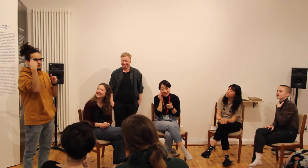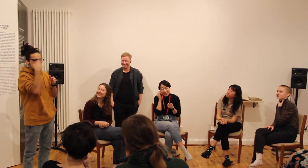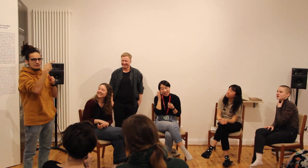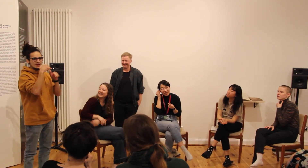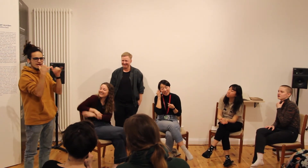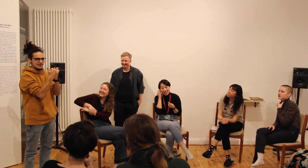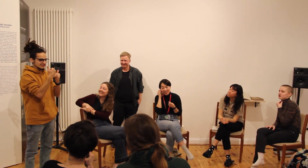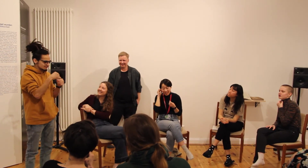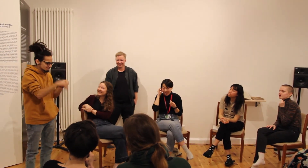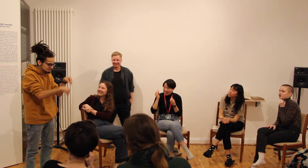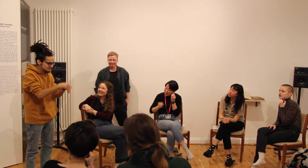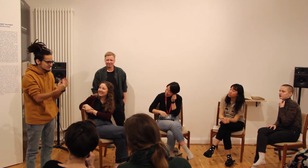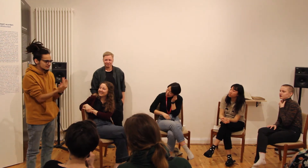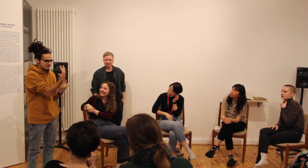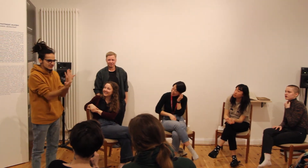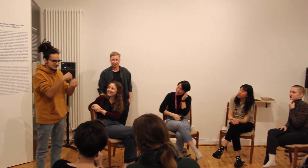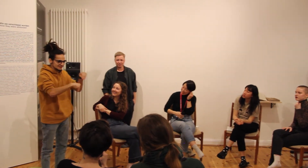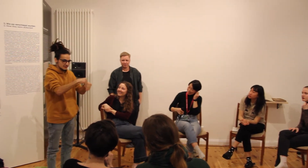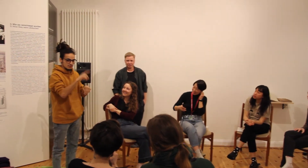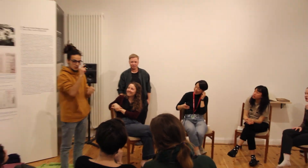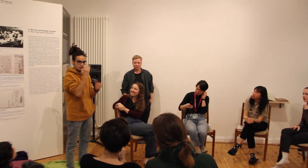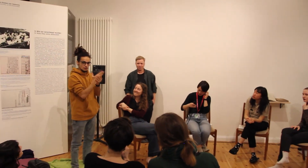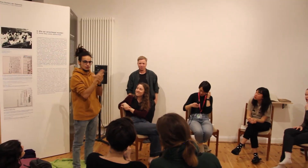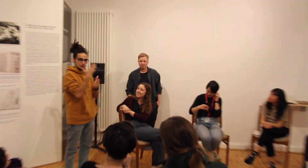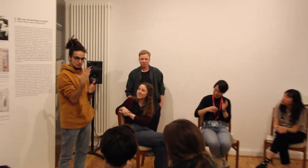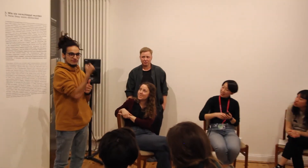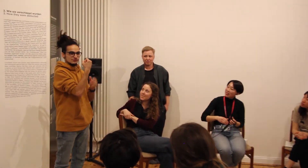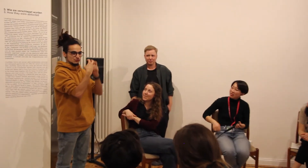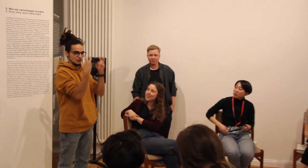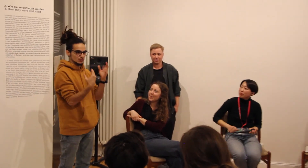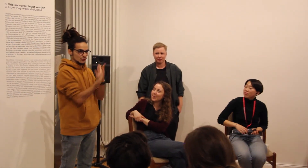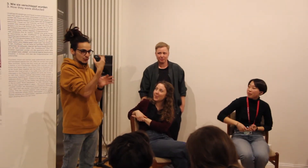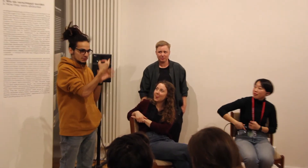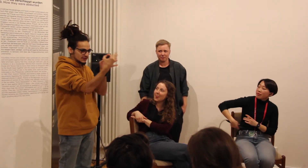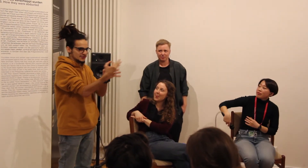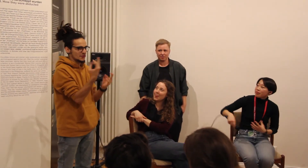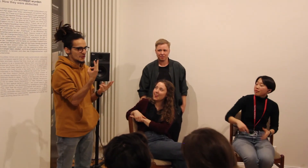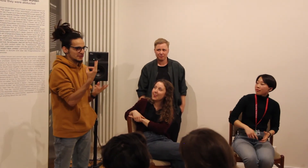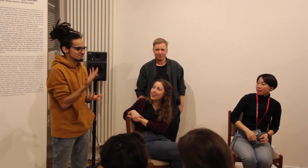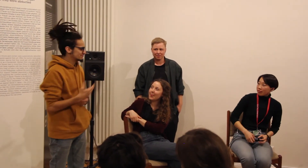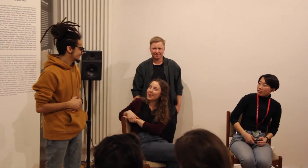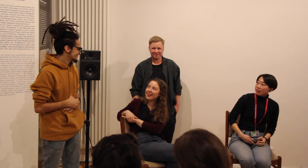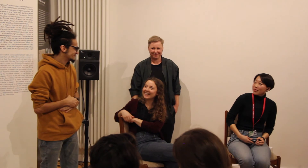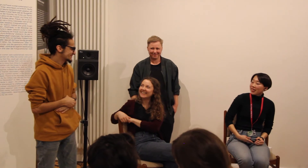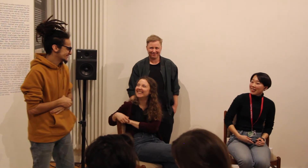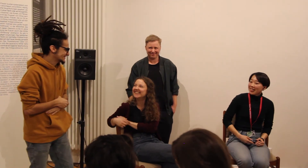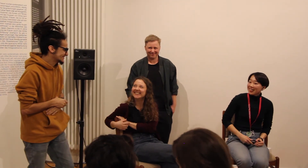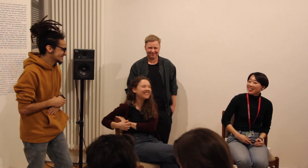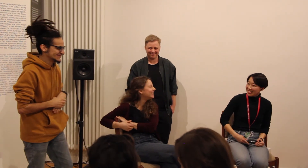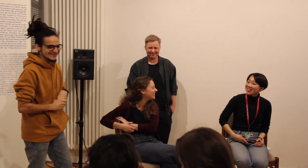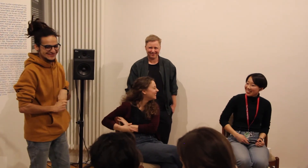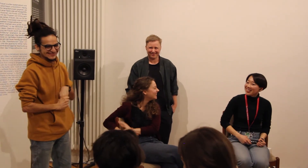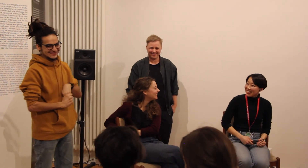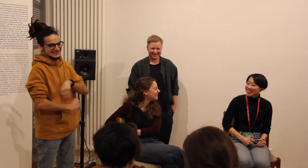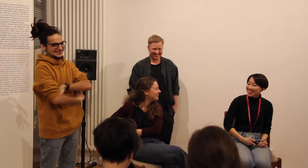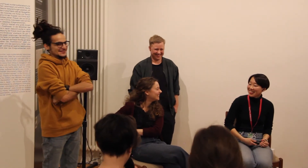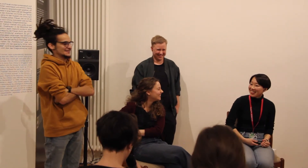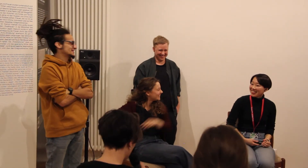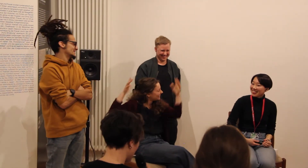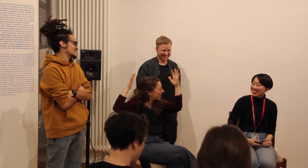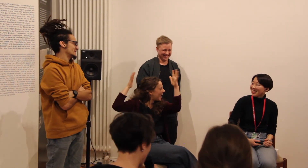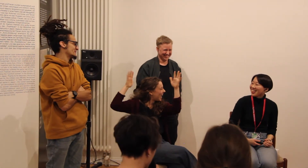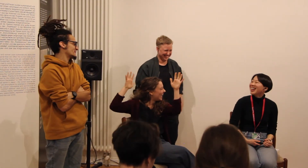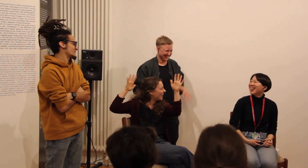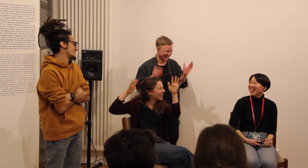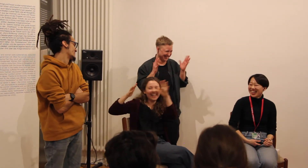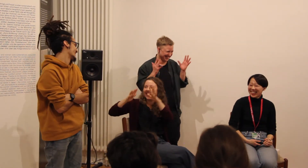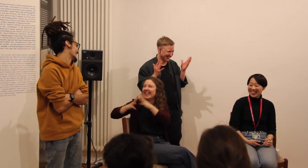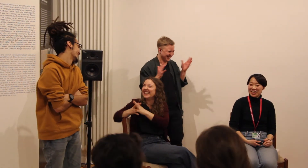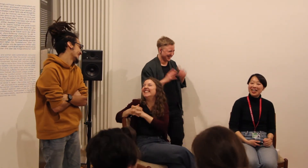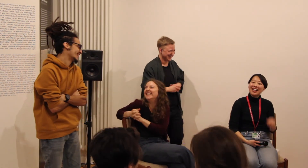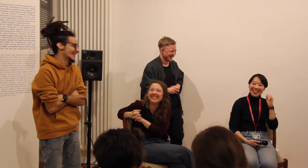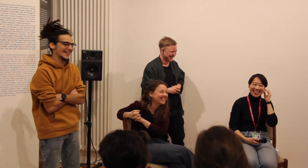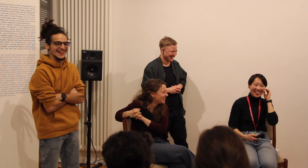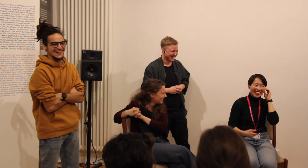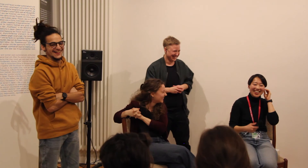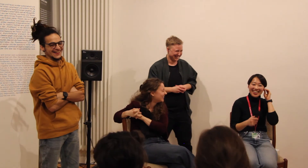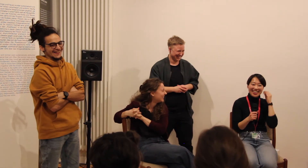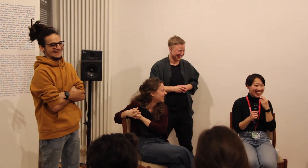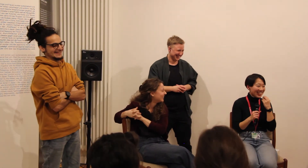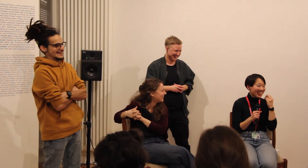Am Ende des Films haben deine Eltern irgendwas in den Boden gepflanzt. Heißt das, dass dein Vater es geschafft hat das Grundstück zu erwerben, um aufs Land zu ziehen?